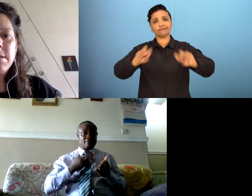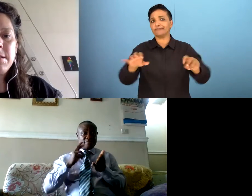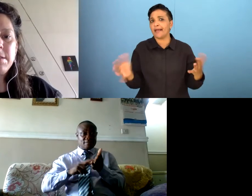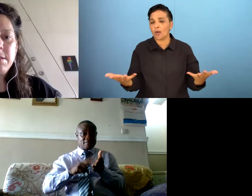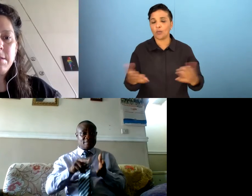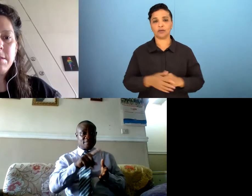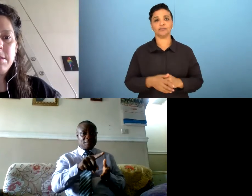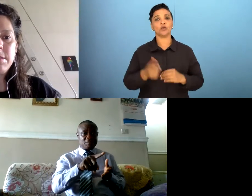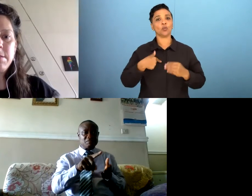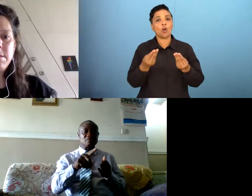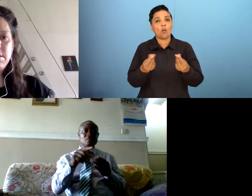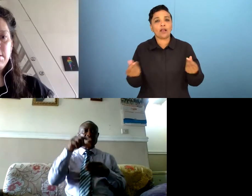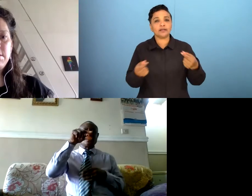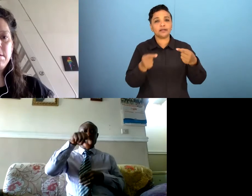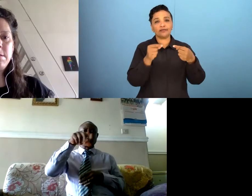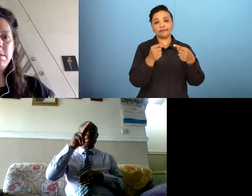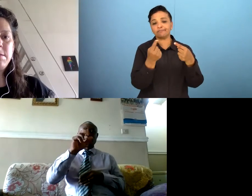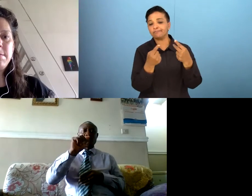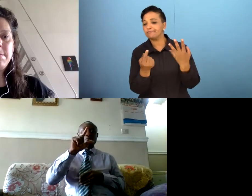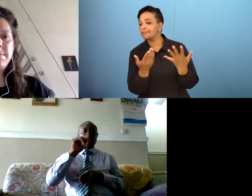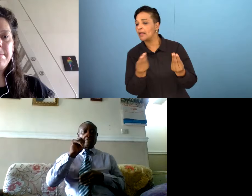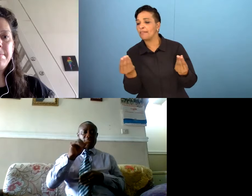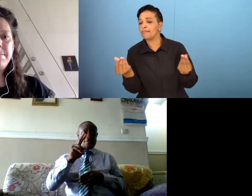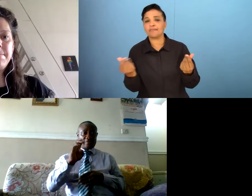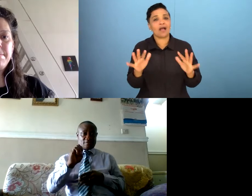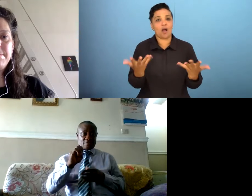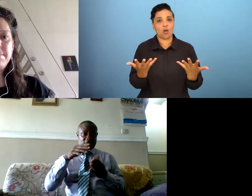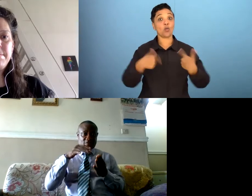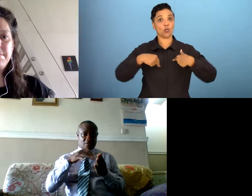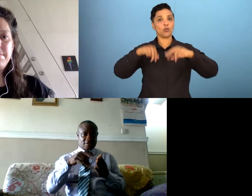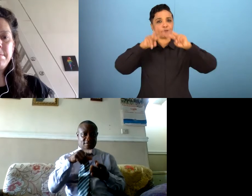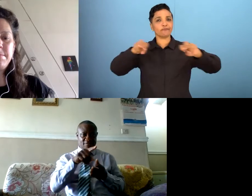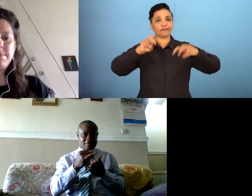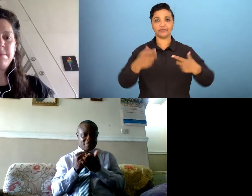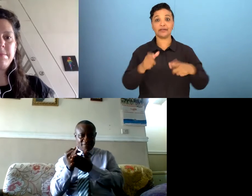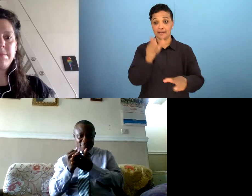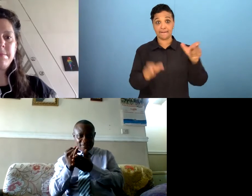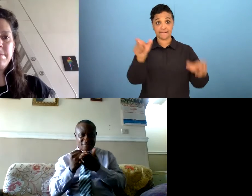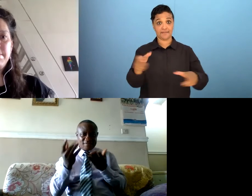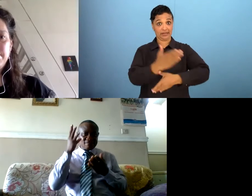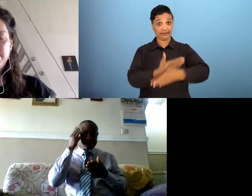Se encuestó a un total de 58 encuestados con discapacidades, y la metodología: allí la investigación fue una